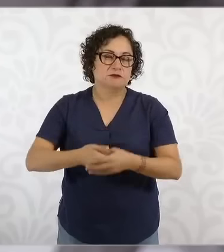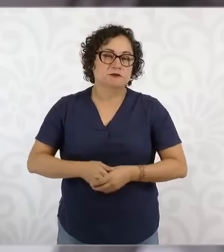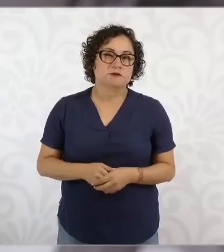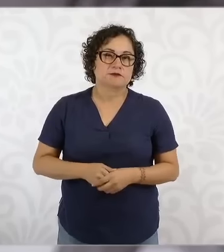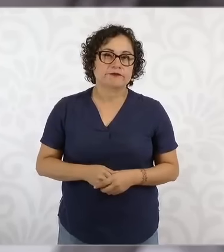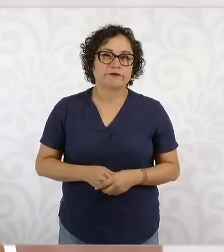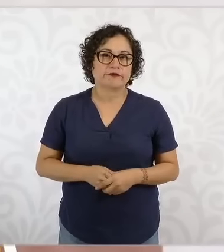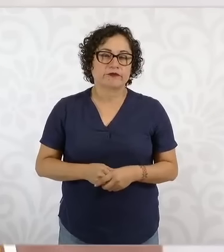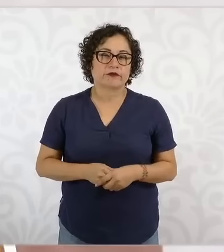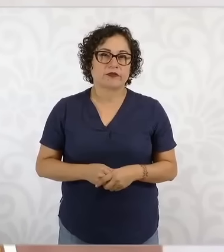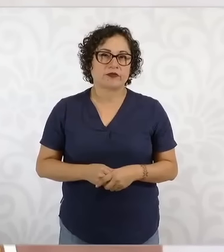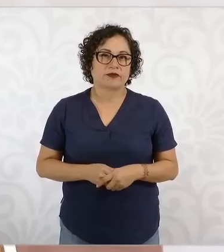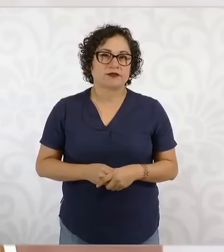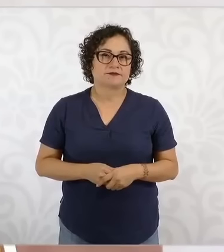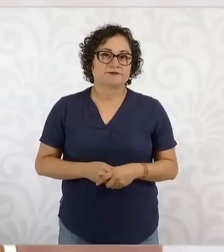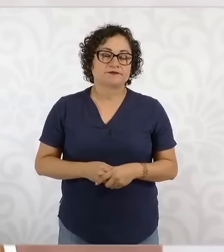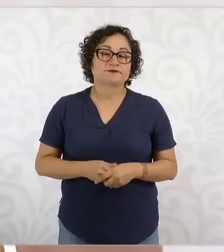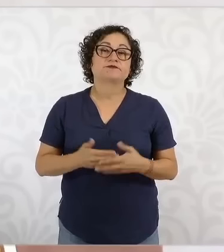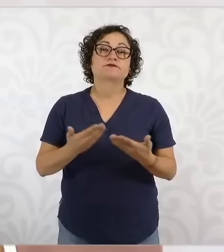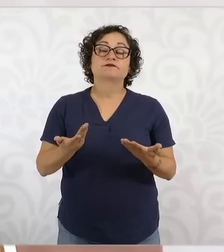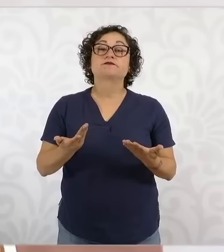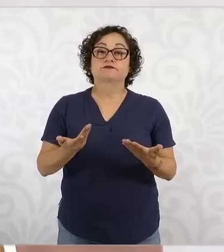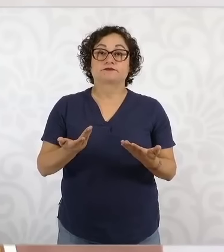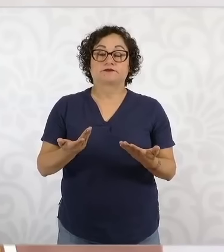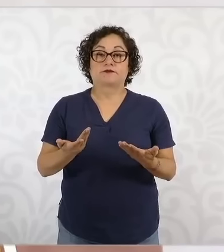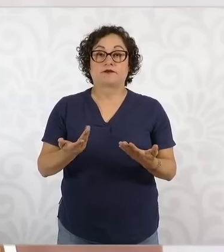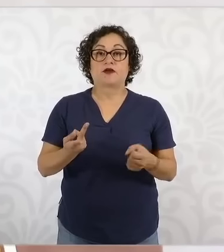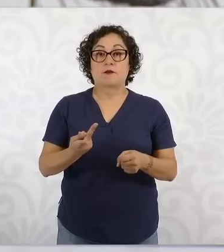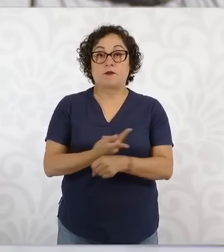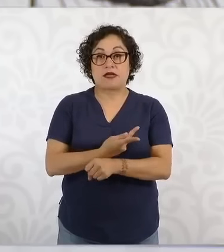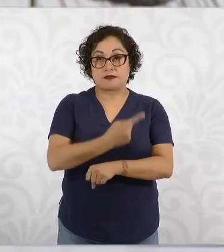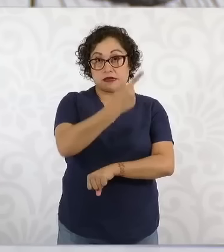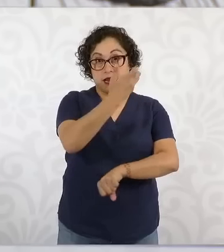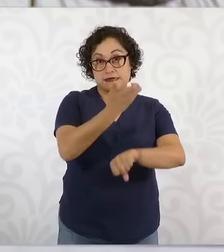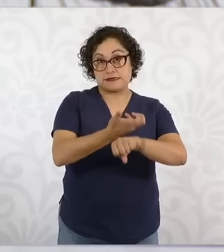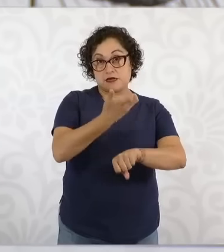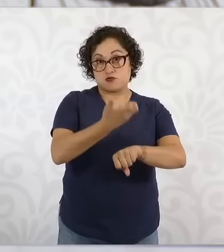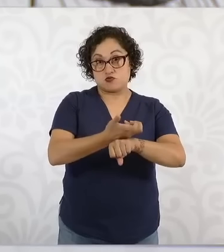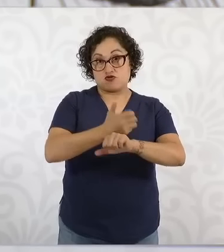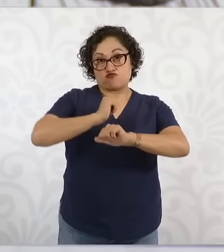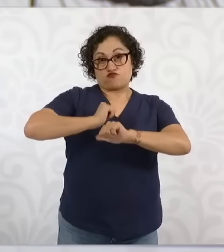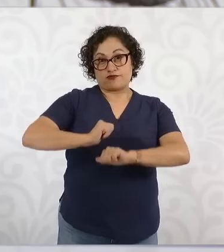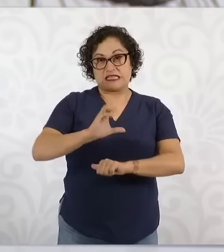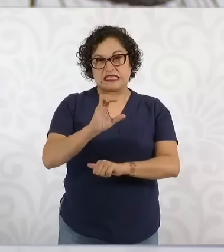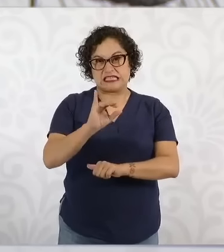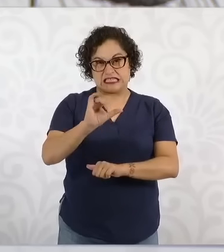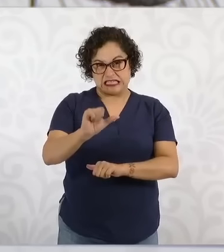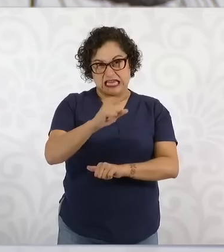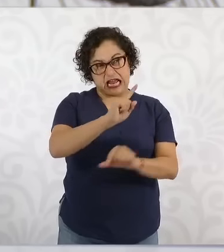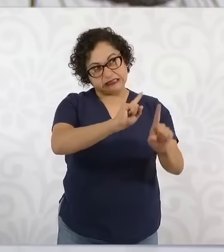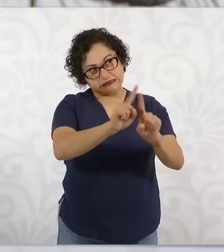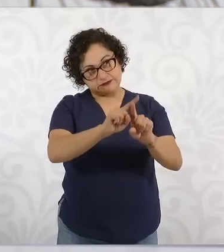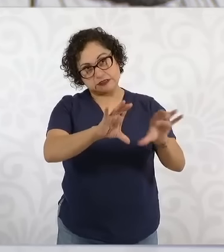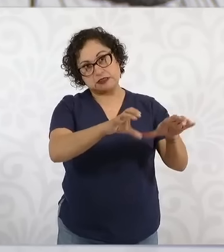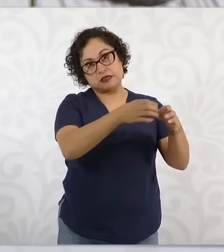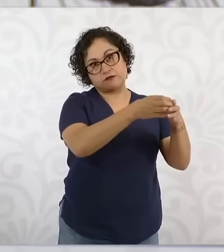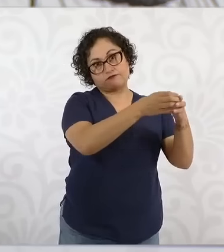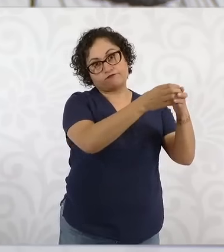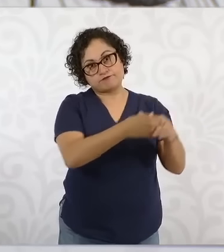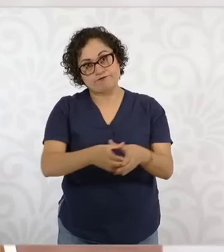la entrada de agentes de Estados Unidos sin cumplir la ley de seguridad nacional.